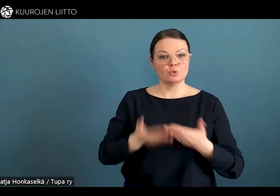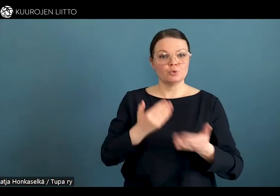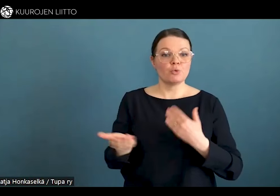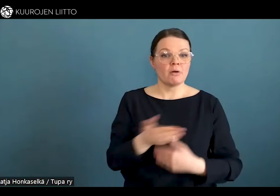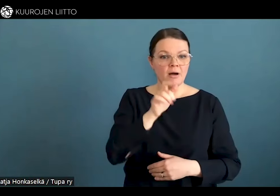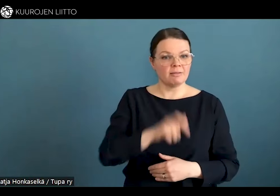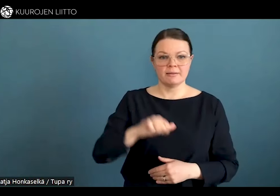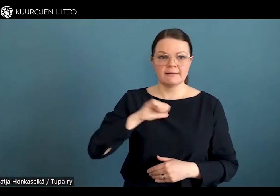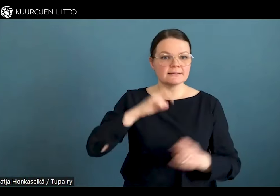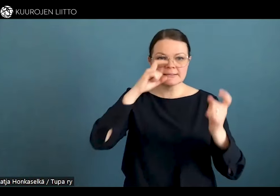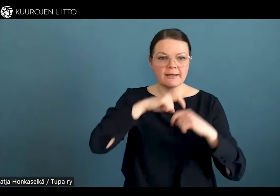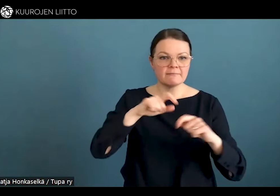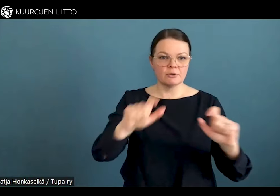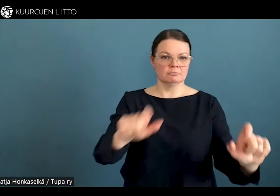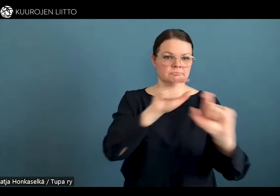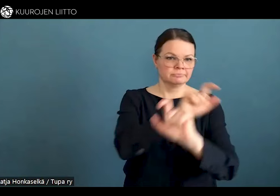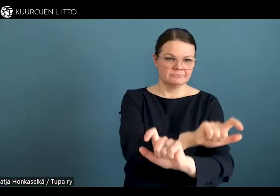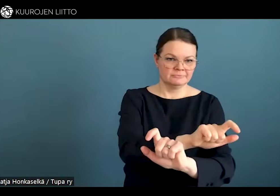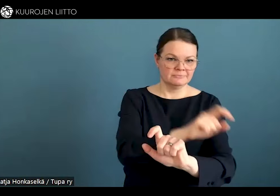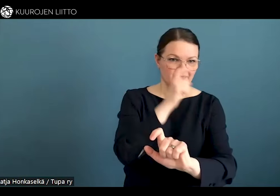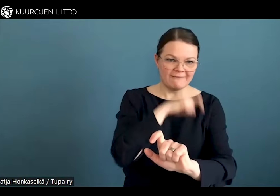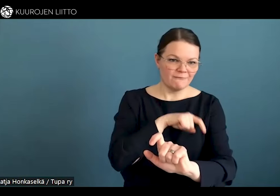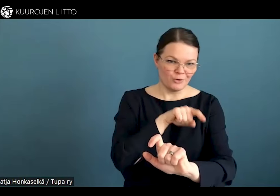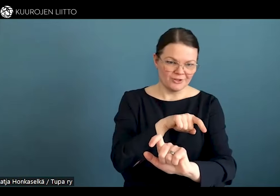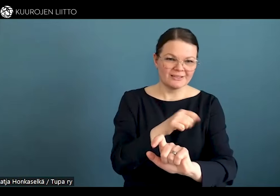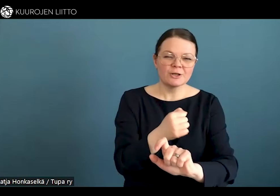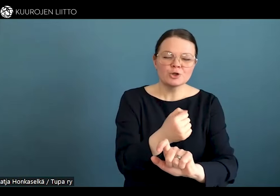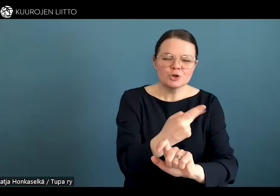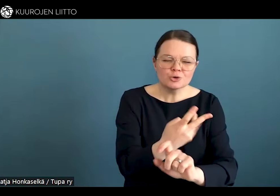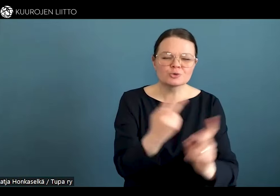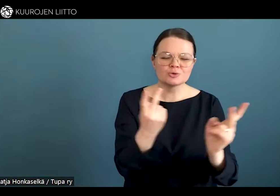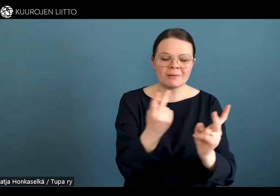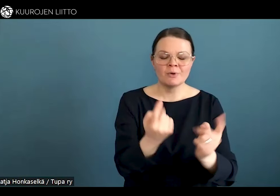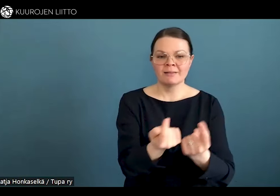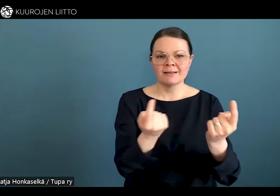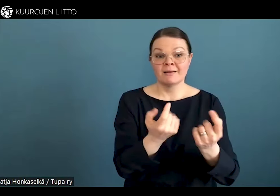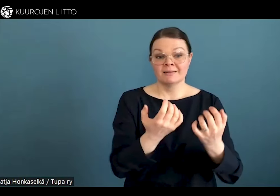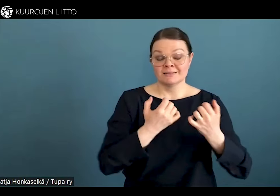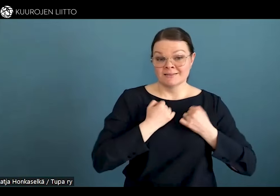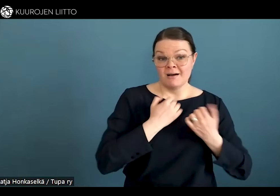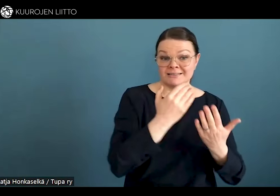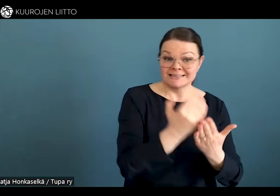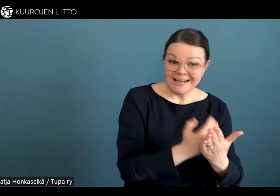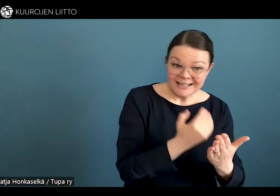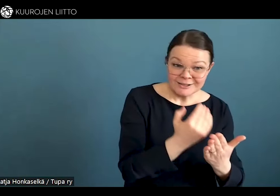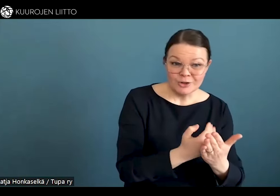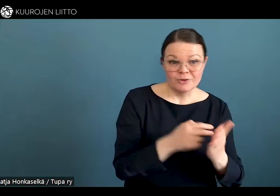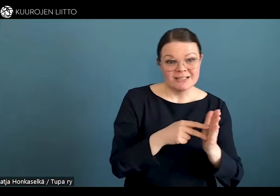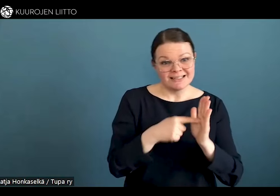tulkin tilauskalenteriin. Toisinaan tulee vastaan tilanteita, joissa tällä voitaisiin säästää rahaa -